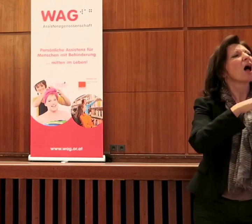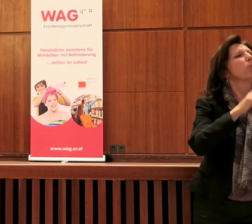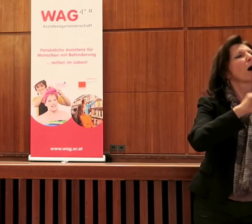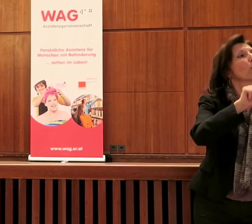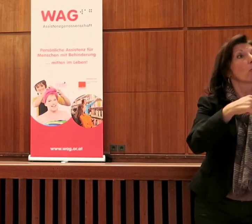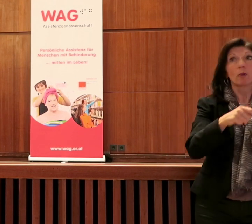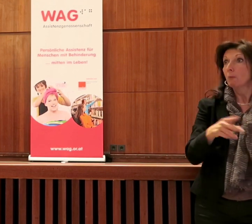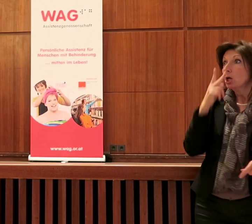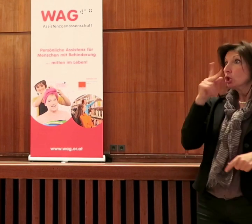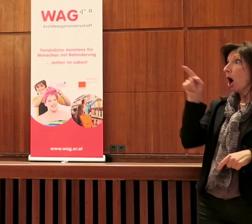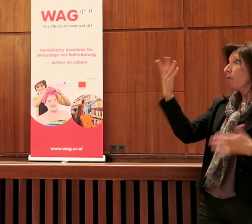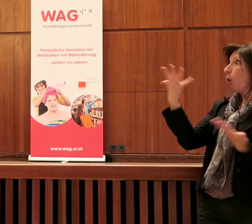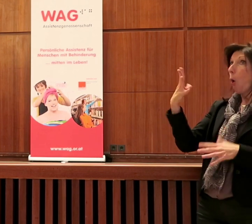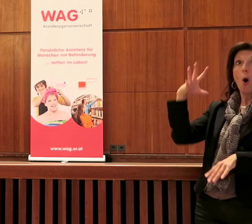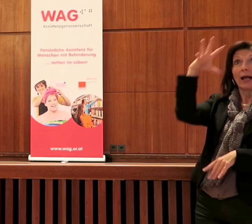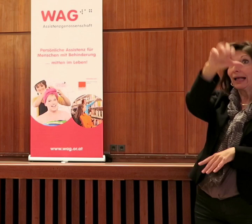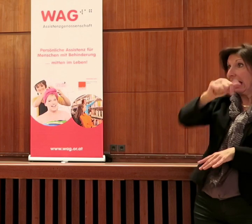"Schau wo der hingreift! Dann haben wir's."